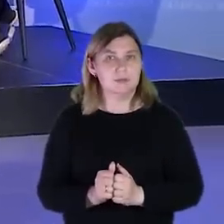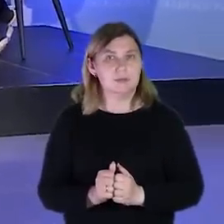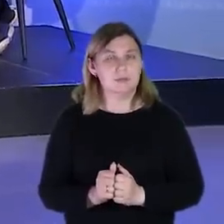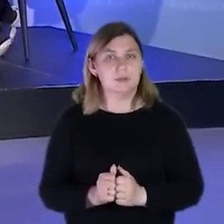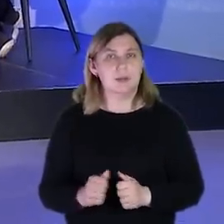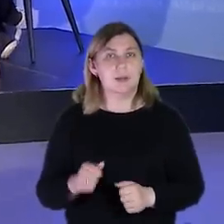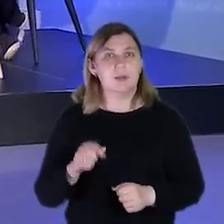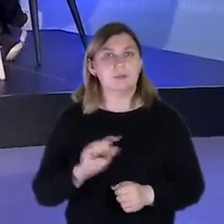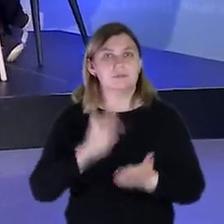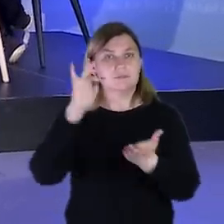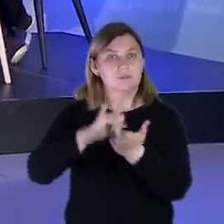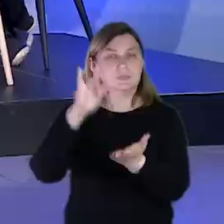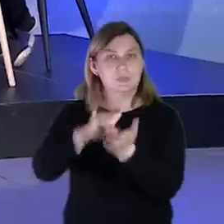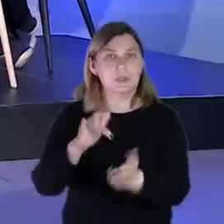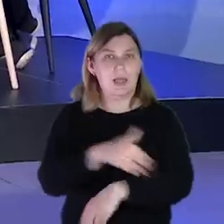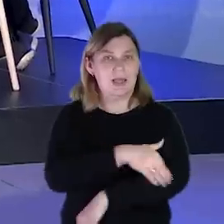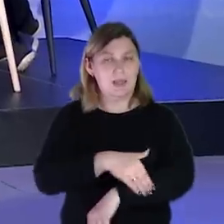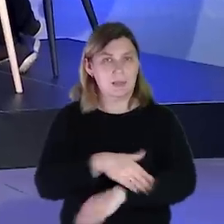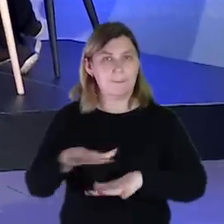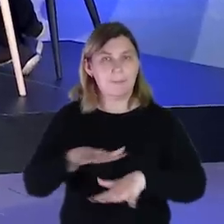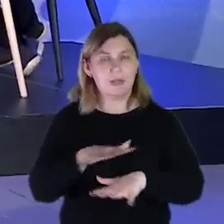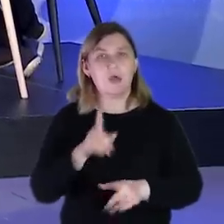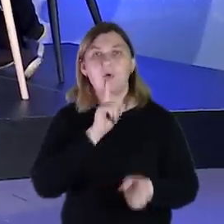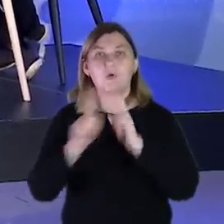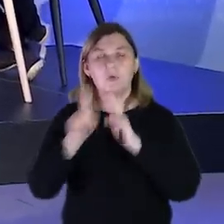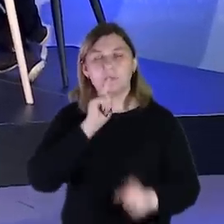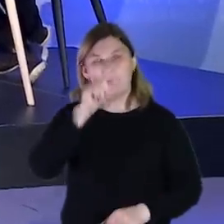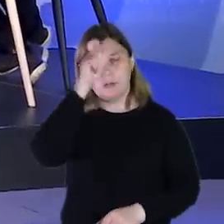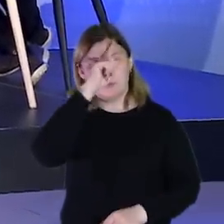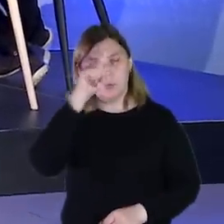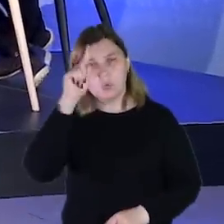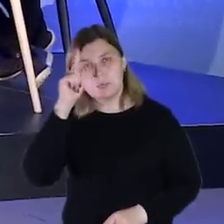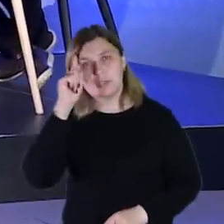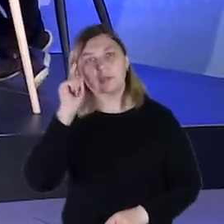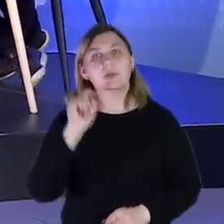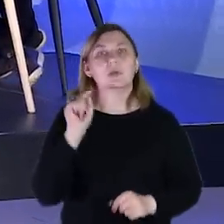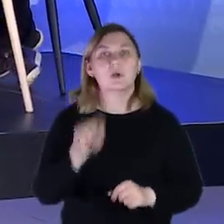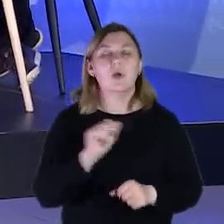bywać w miejscowościach przygranicznych, rozmawiać z ludnością. I to oni m.in.